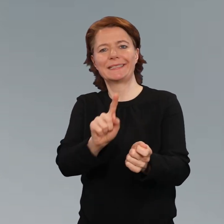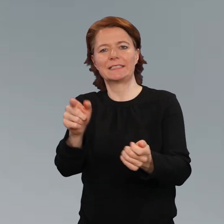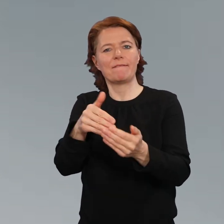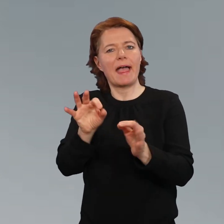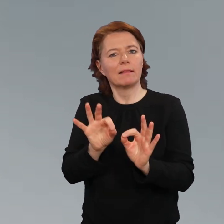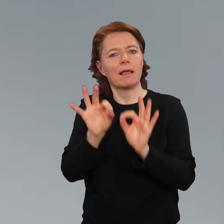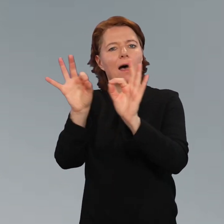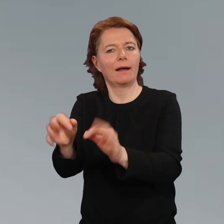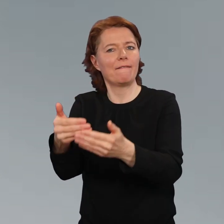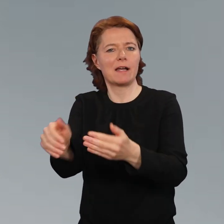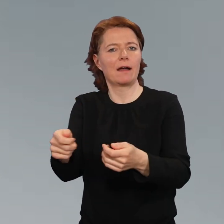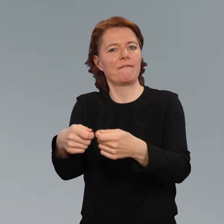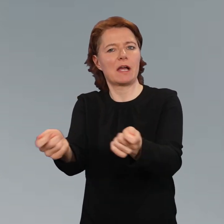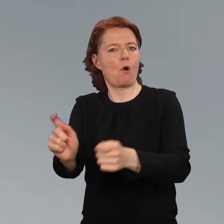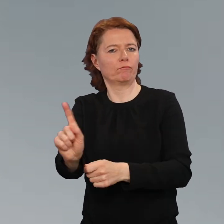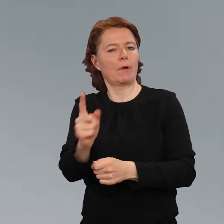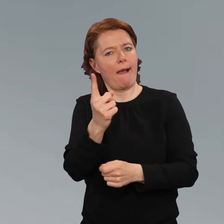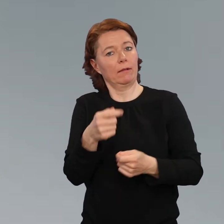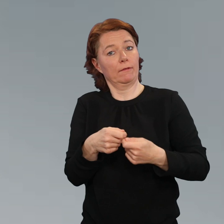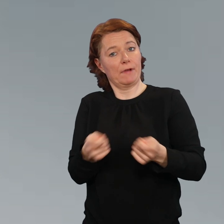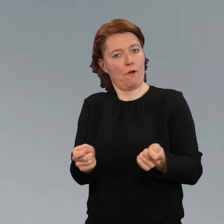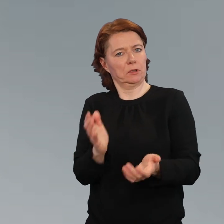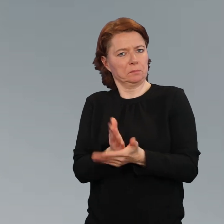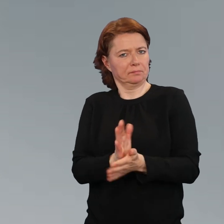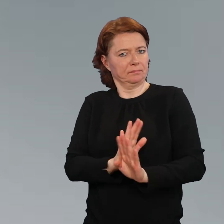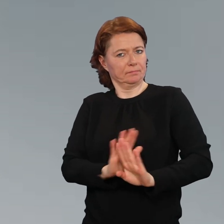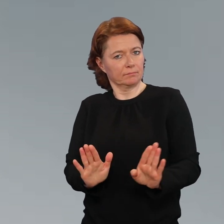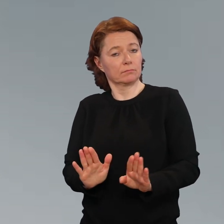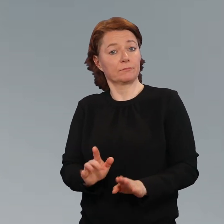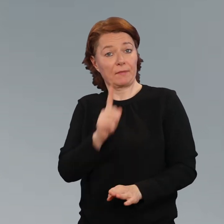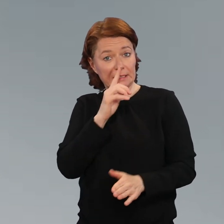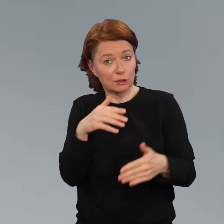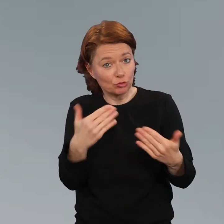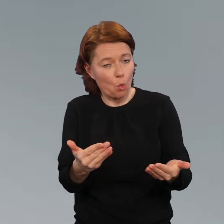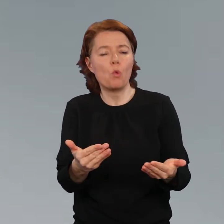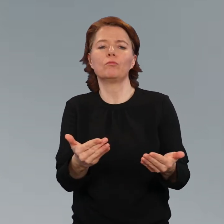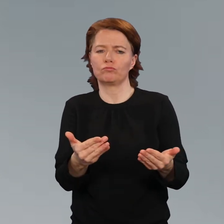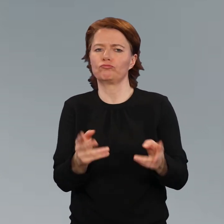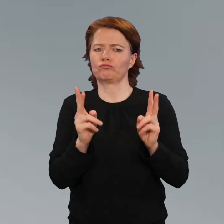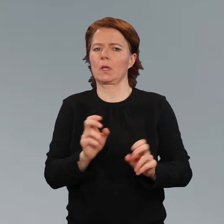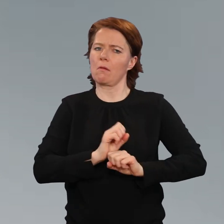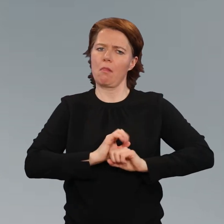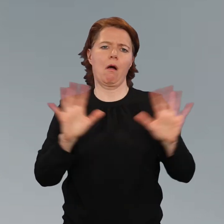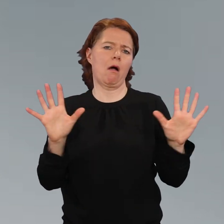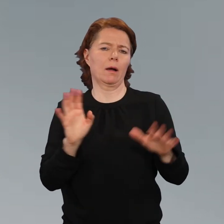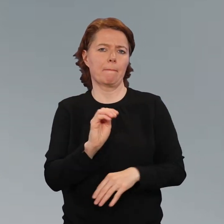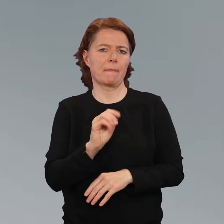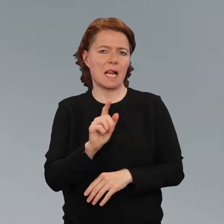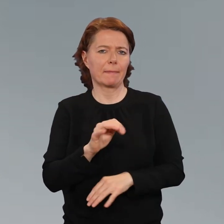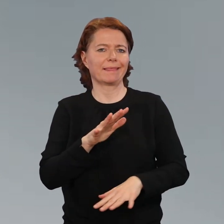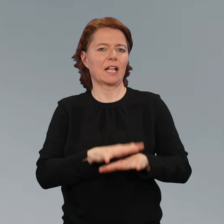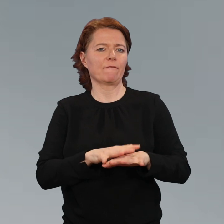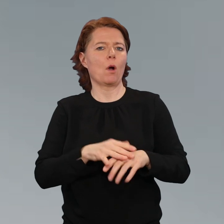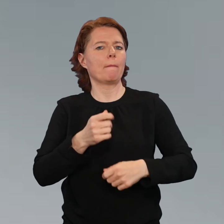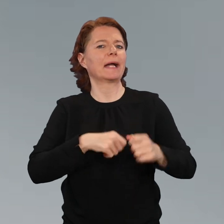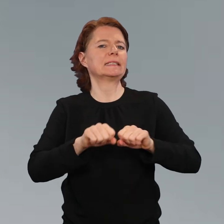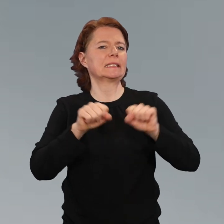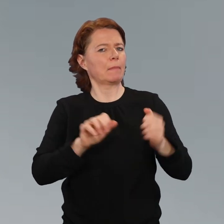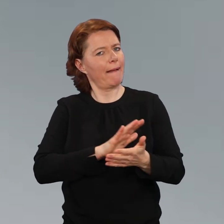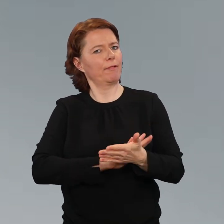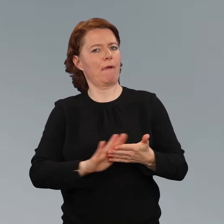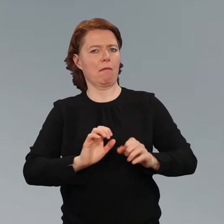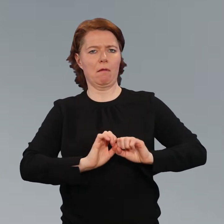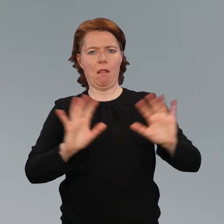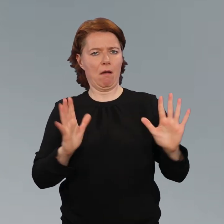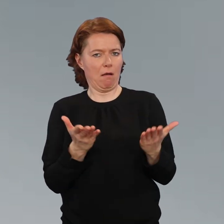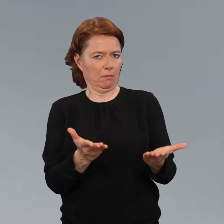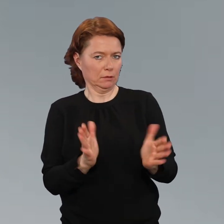die dann nicht weiterverkauft werden, ist es sehr wahrscheinlich ein einfaches MLM/Network Marketing-System.